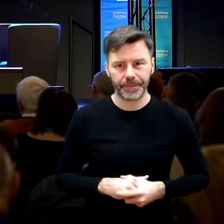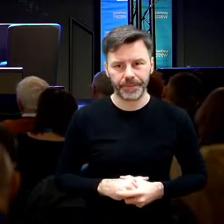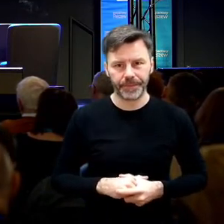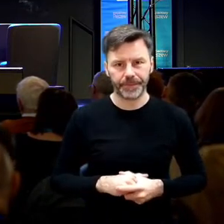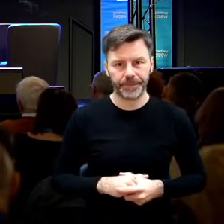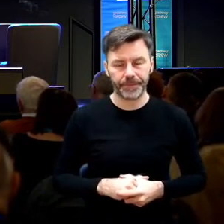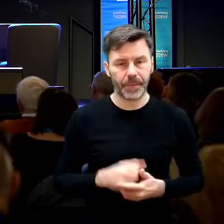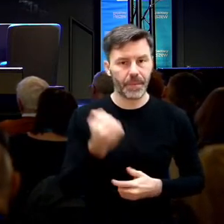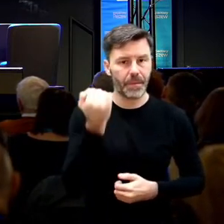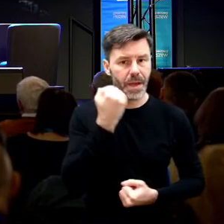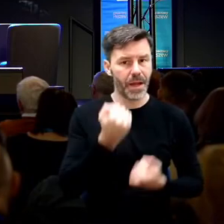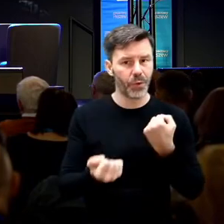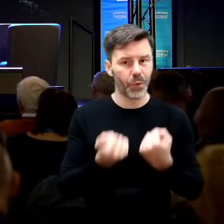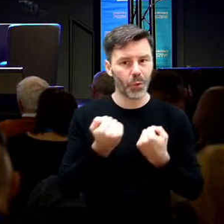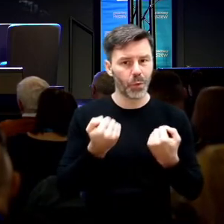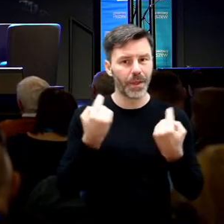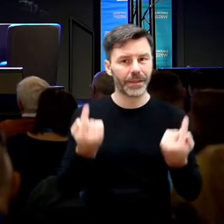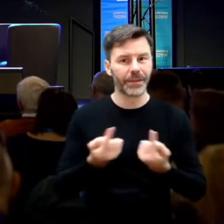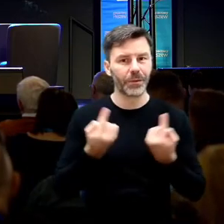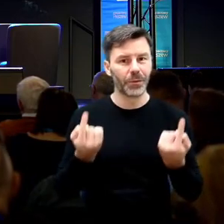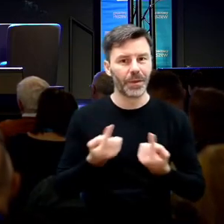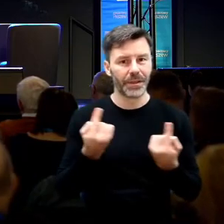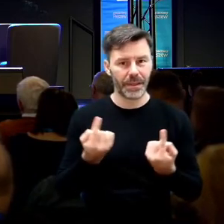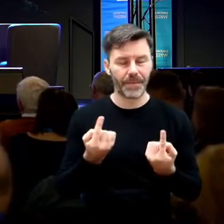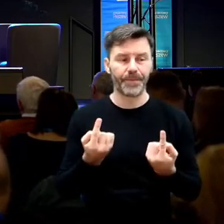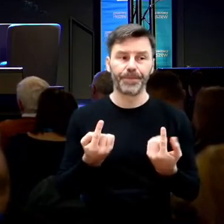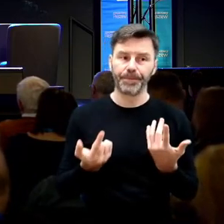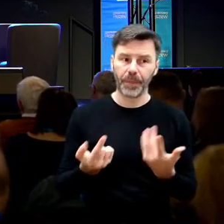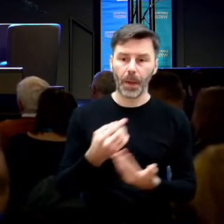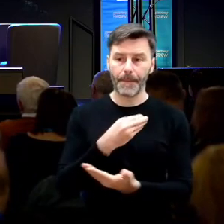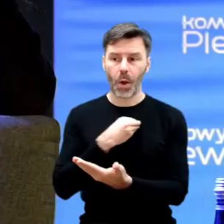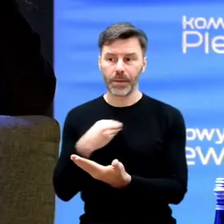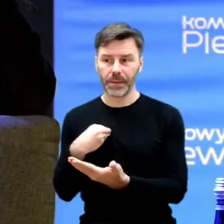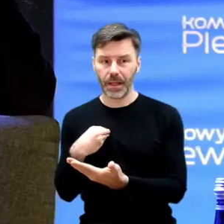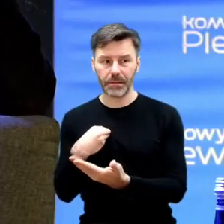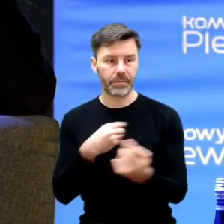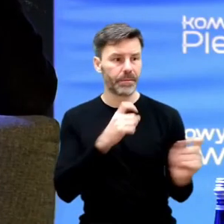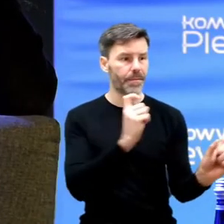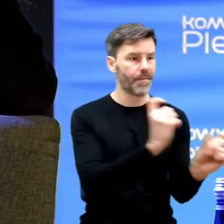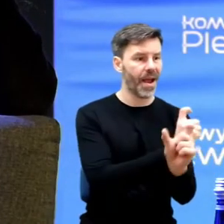nawet w porównaniu z innymi krajami, które transformacje przeszły,